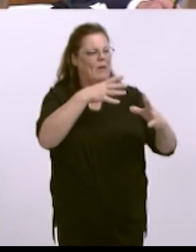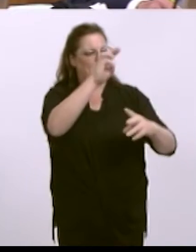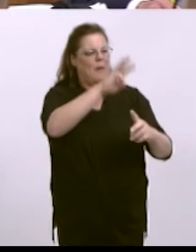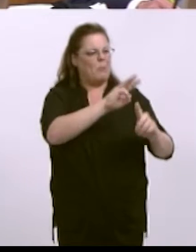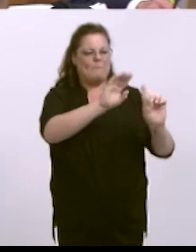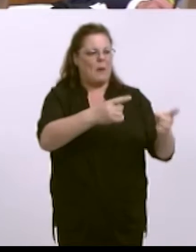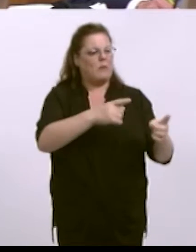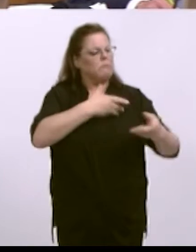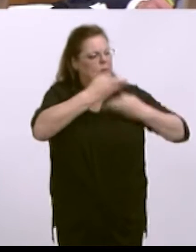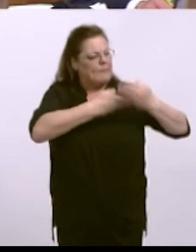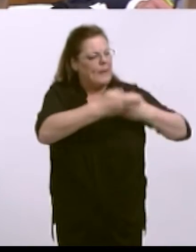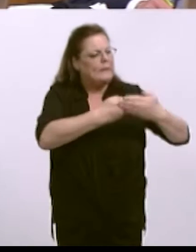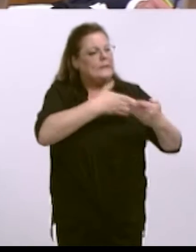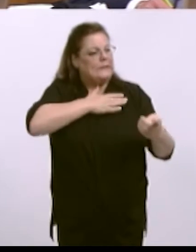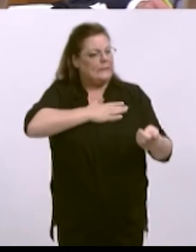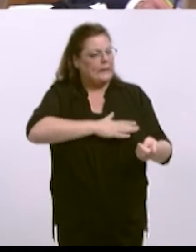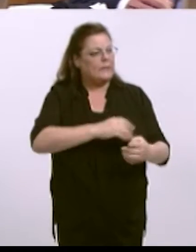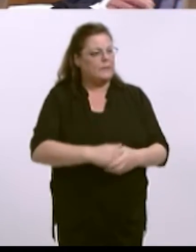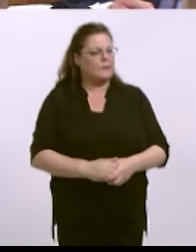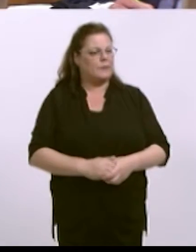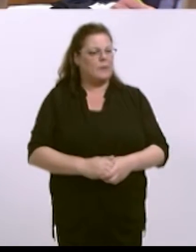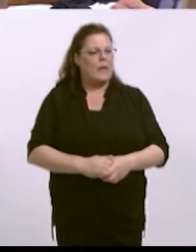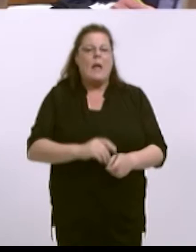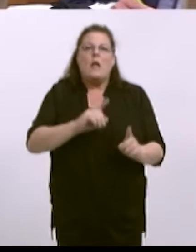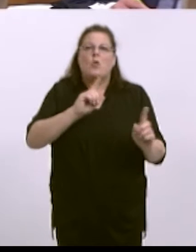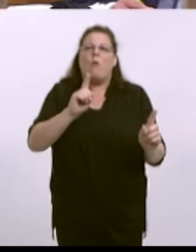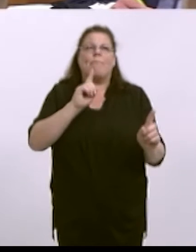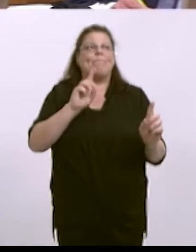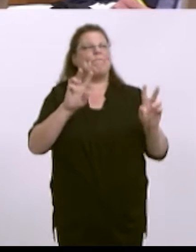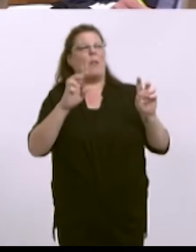iíw wneud, ond i sicrhau bod gwasanaeth ar gael. Felly, rwyín credu bod yna ddyletswydd